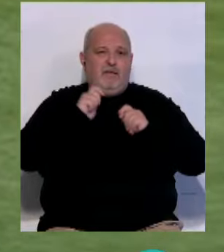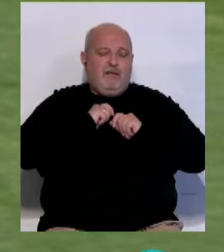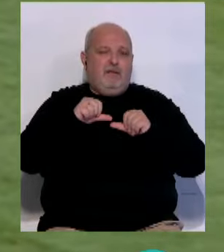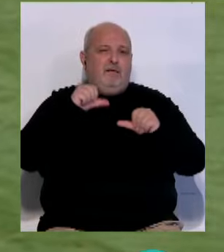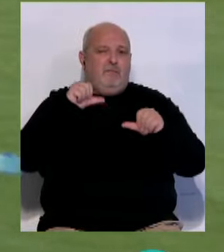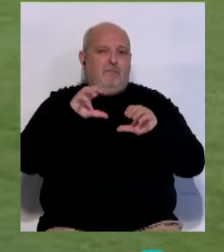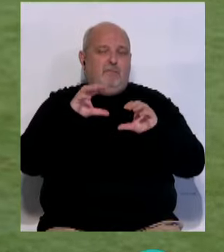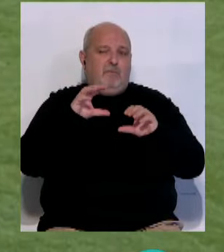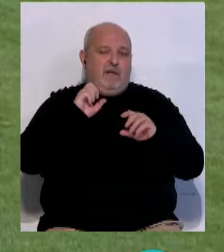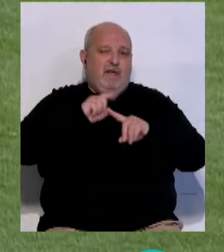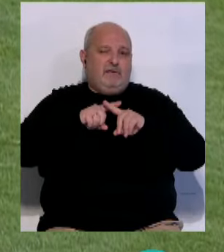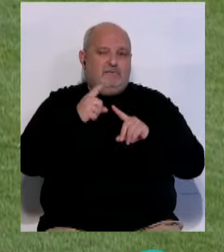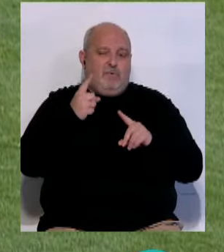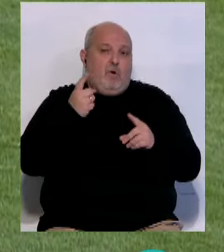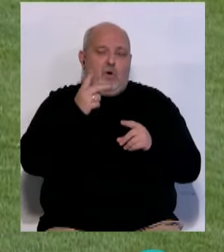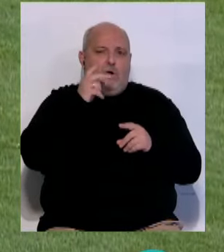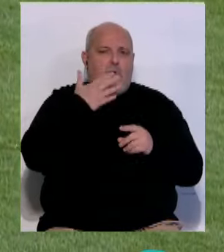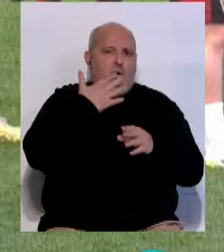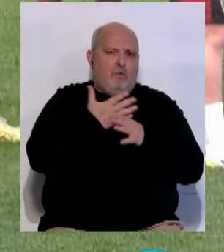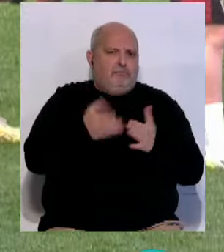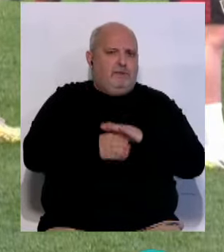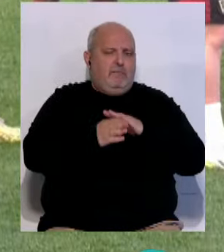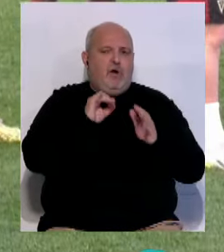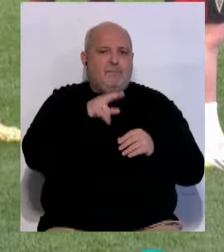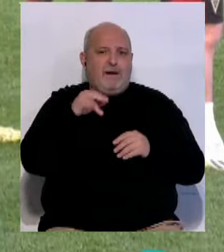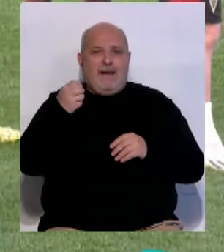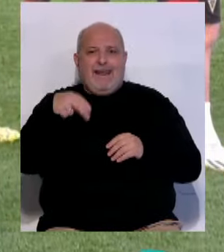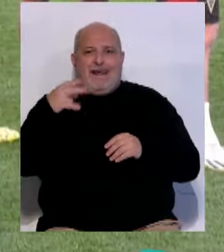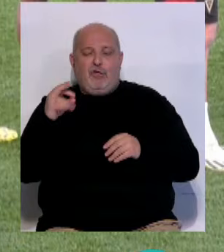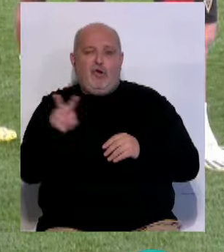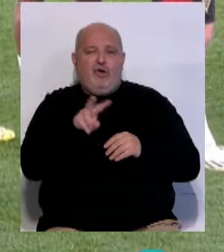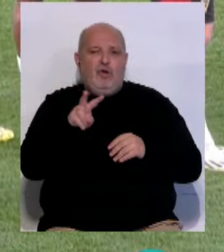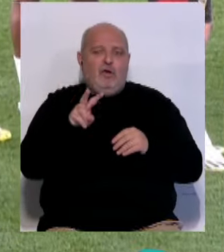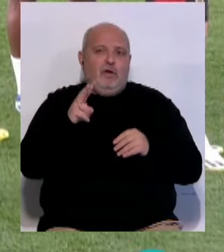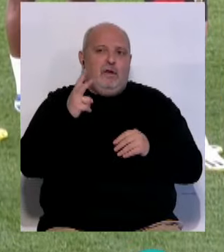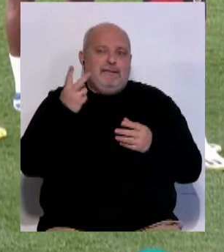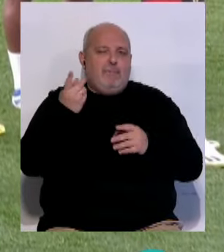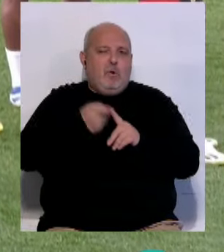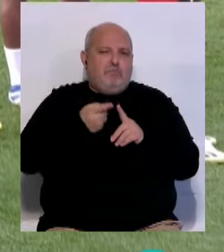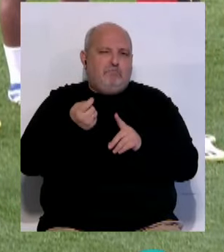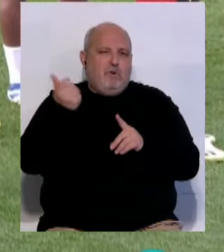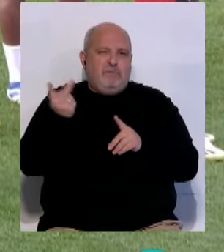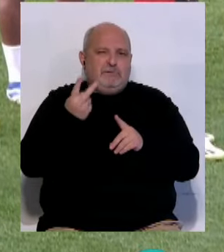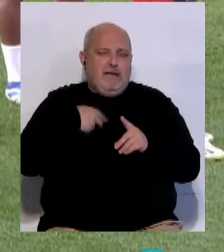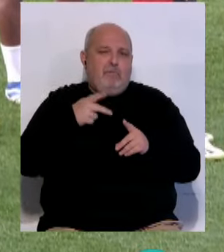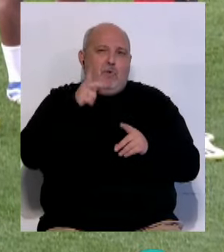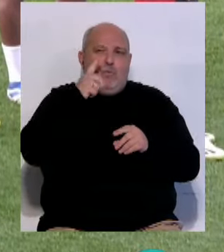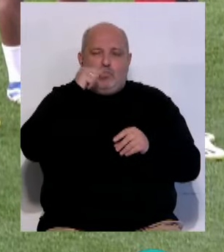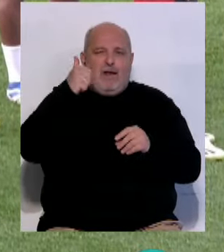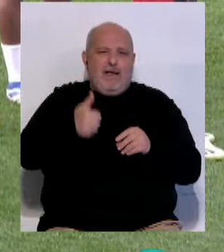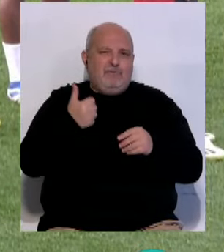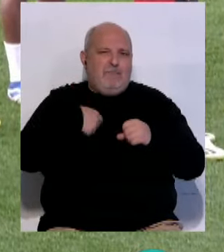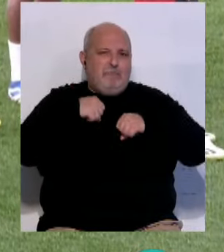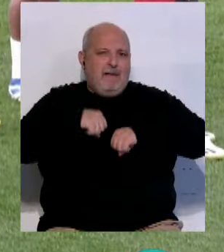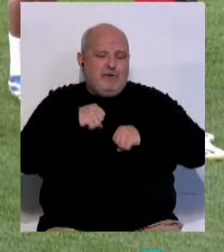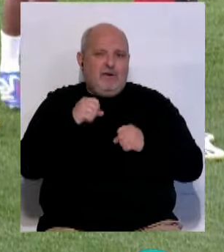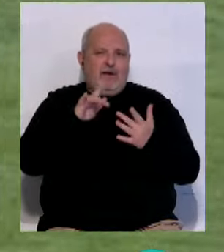del fútbol tanto José Mari como Álvaro negredo ahí son también relaciones futbolistas con presidente